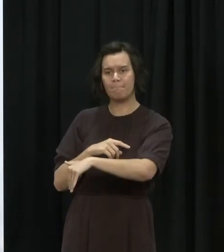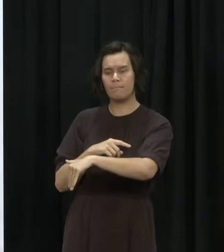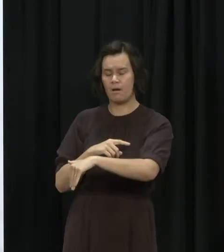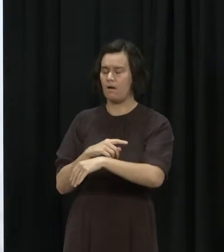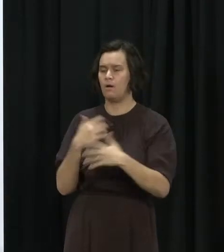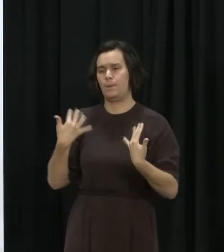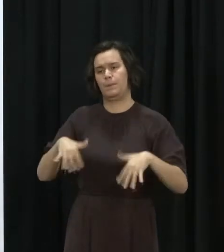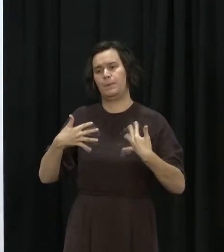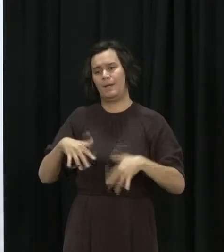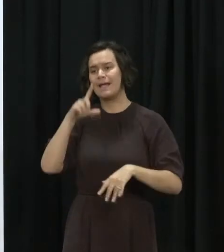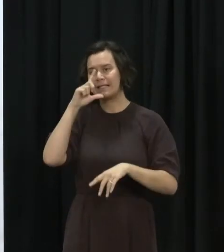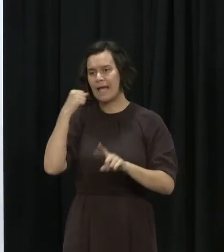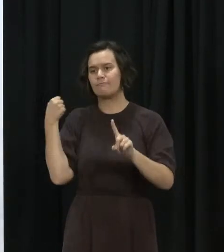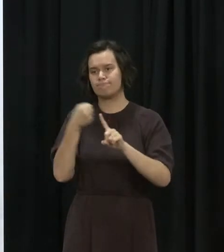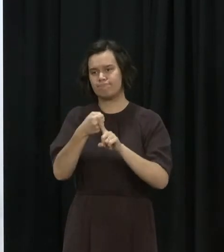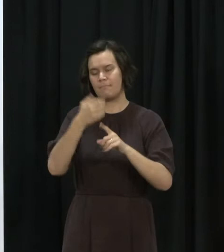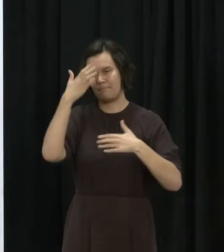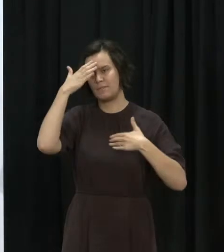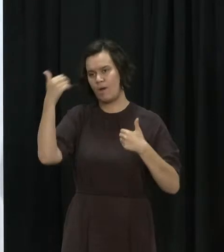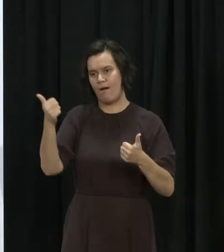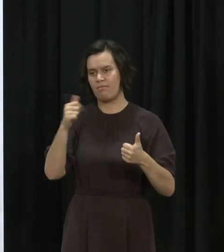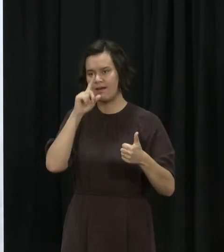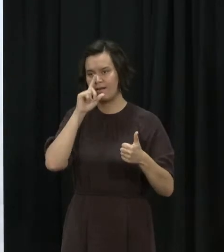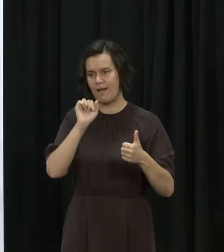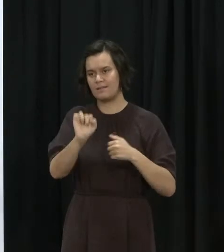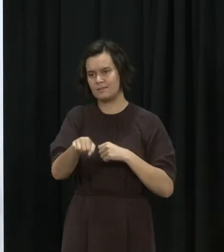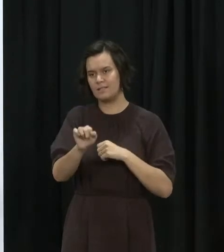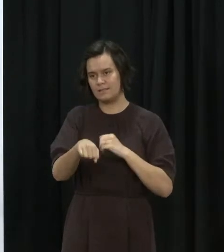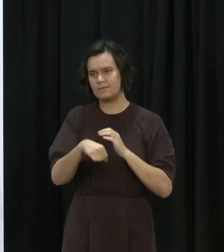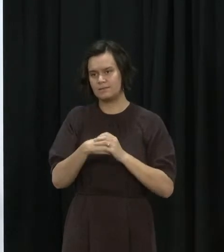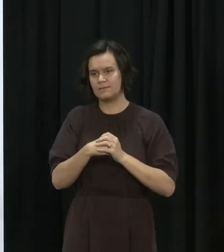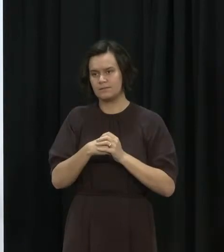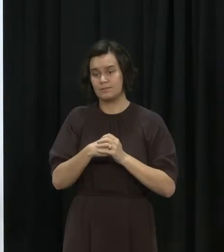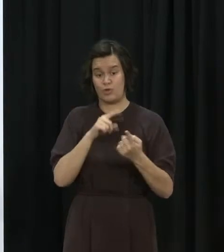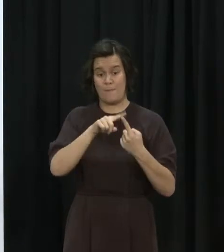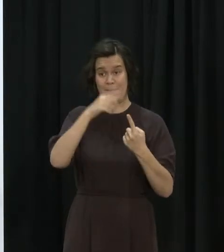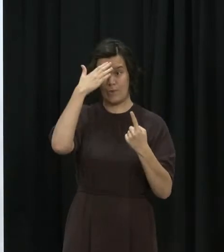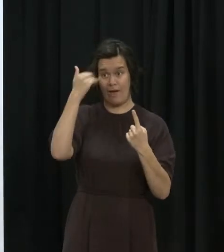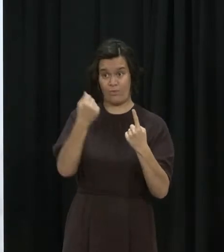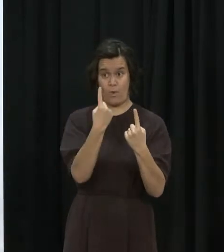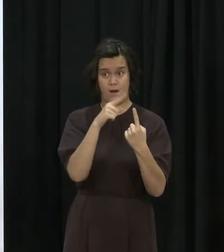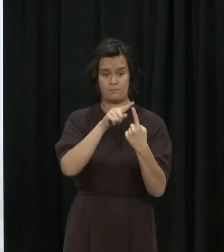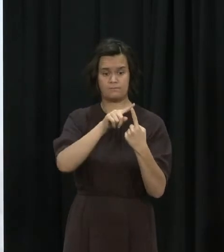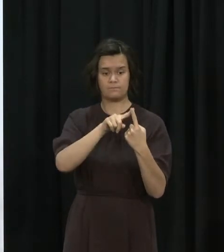Mo nga whanau kua wehea, mo nga